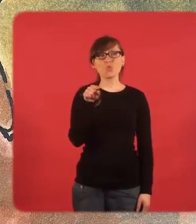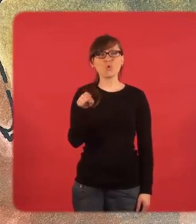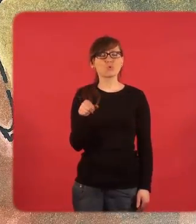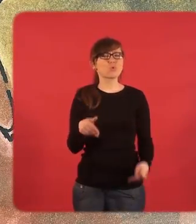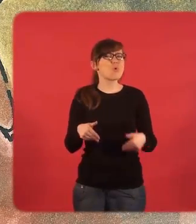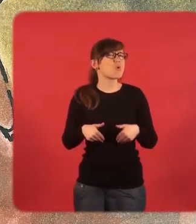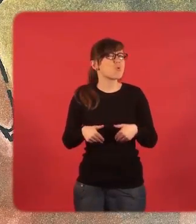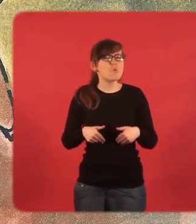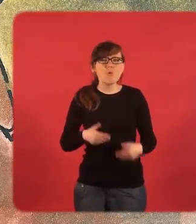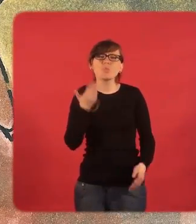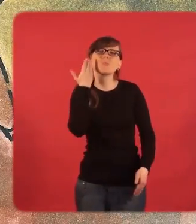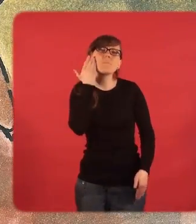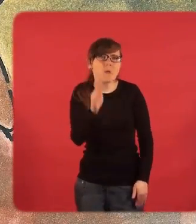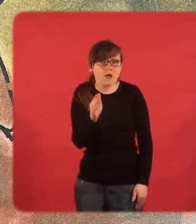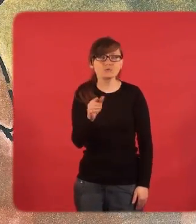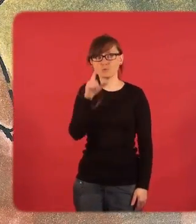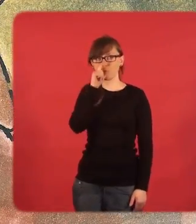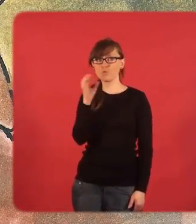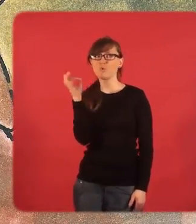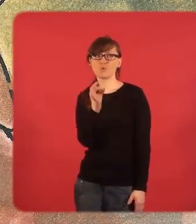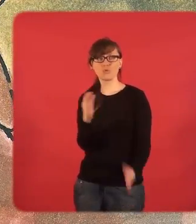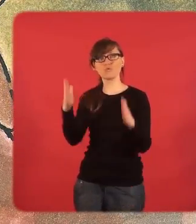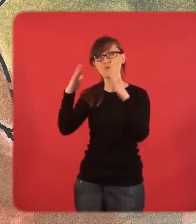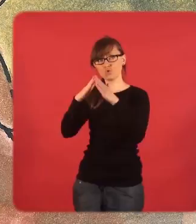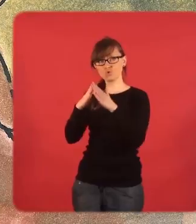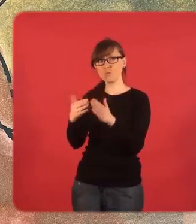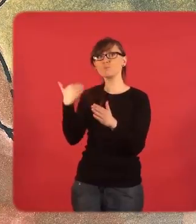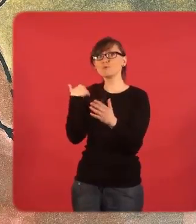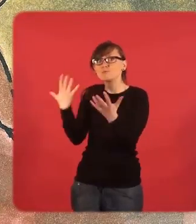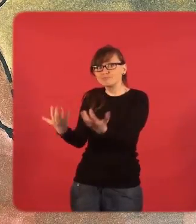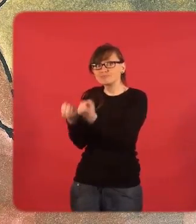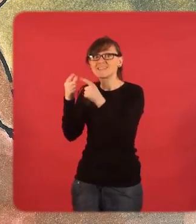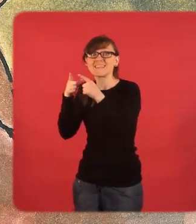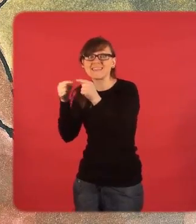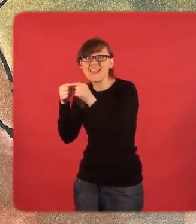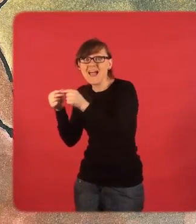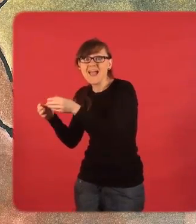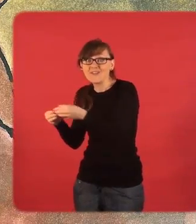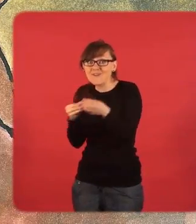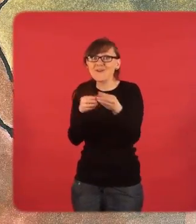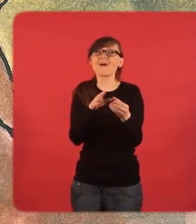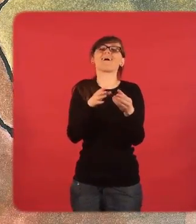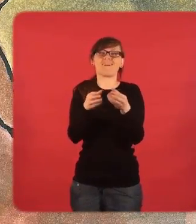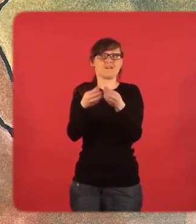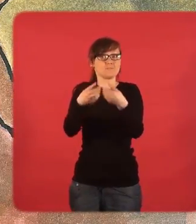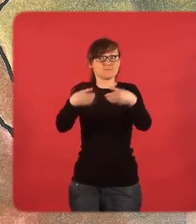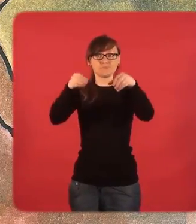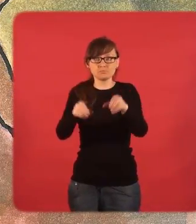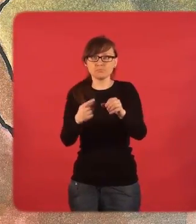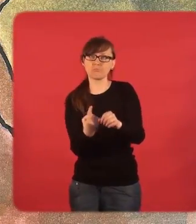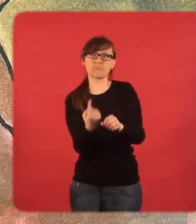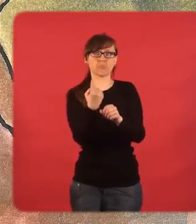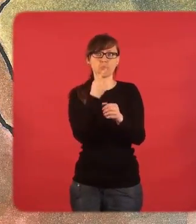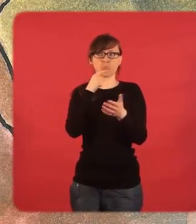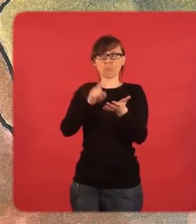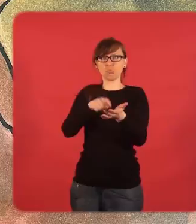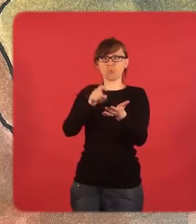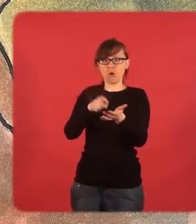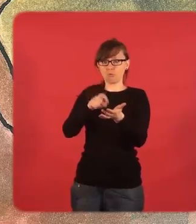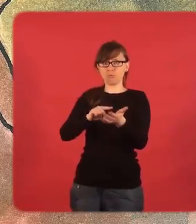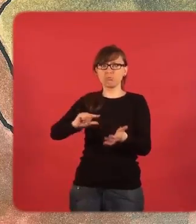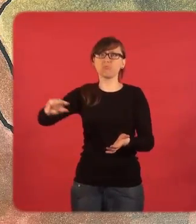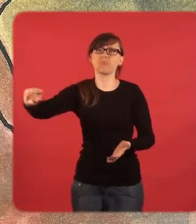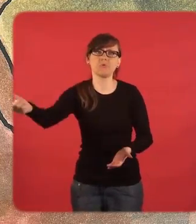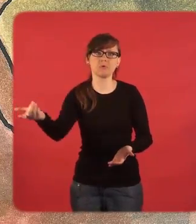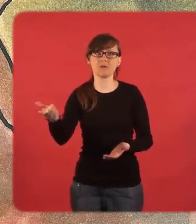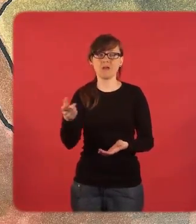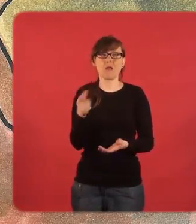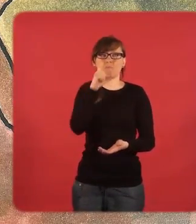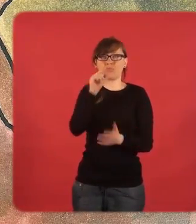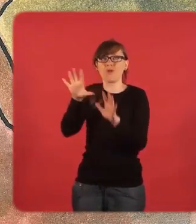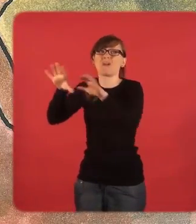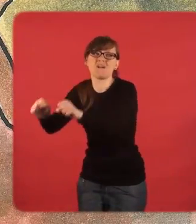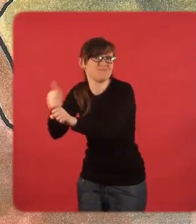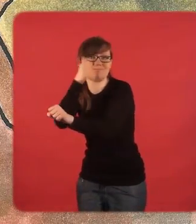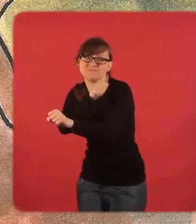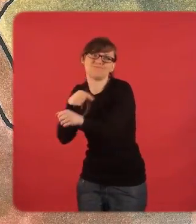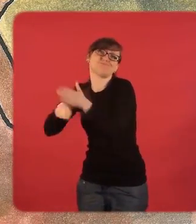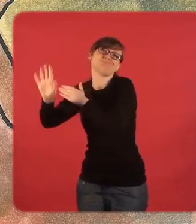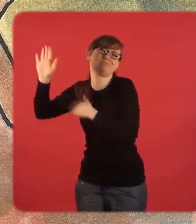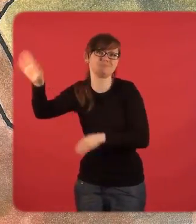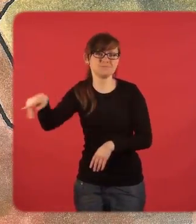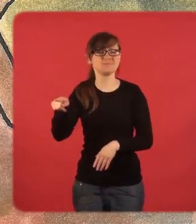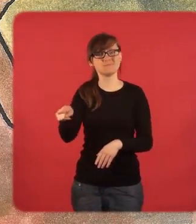Pinokio był bardzo głodny. W domu znalazł tylko jajko, z którego wyskoczył kurczaczek i szybko uciekł.